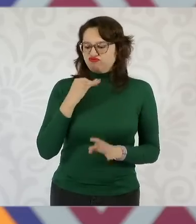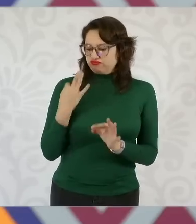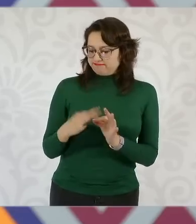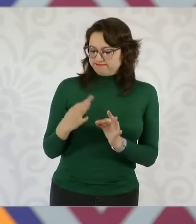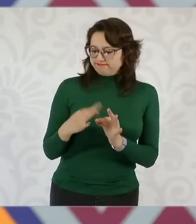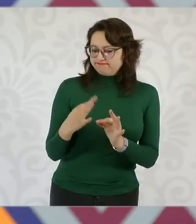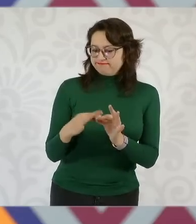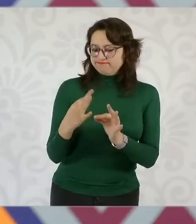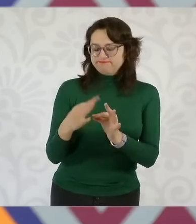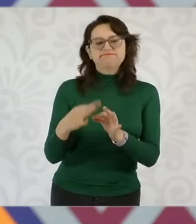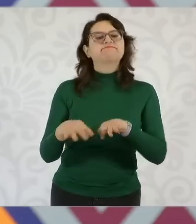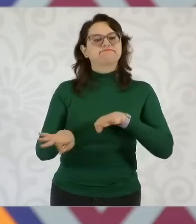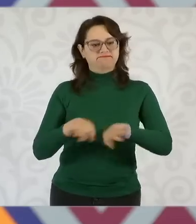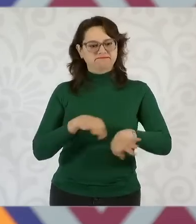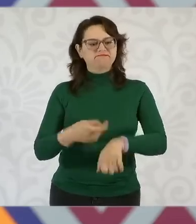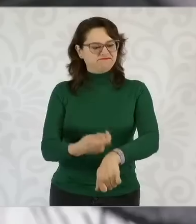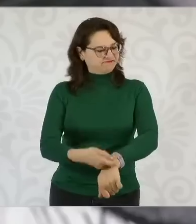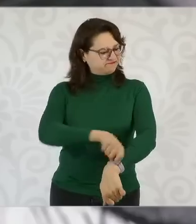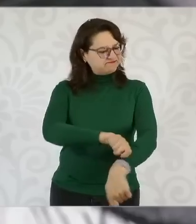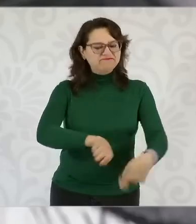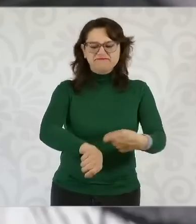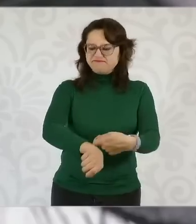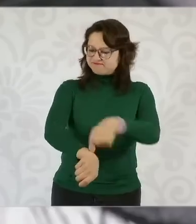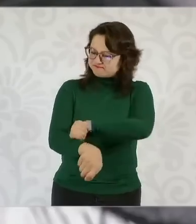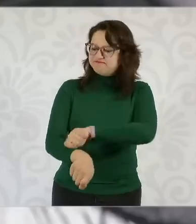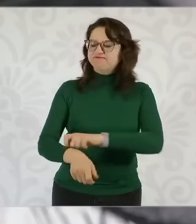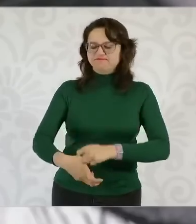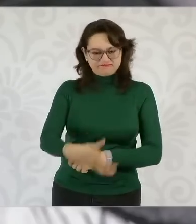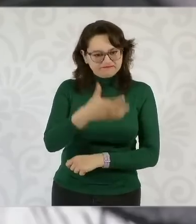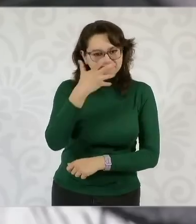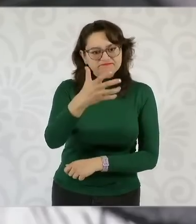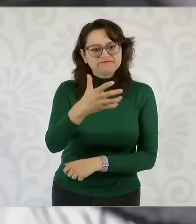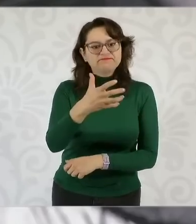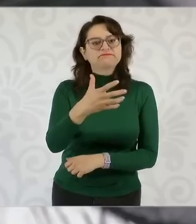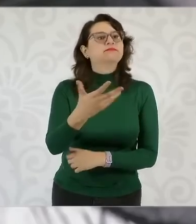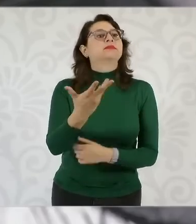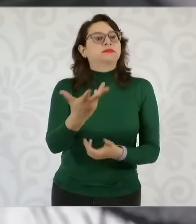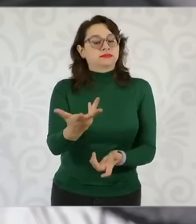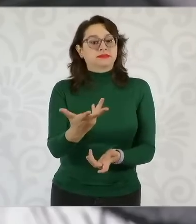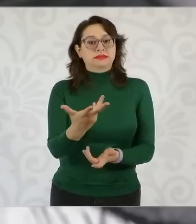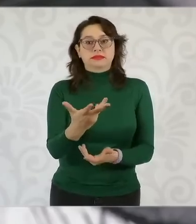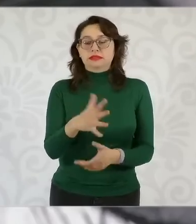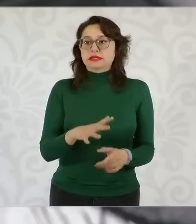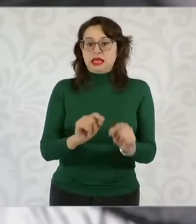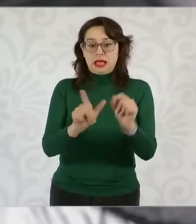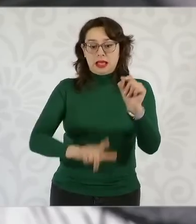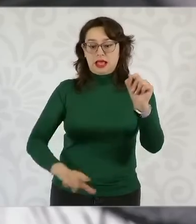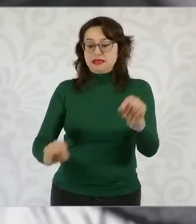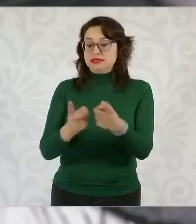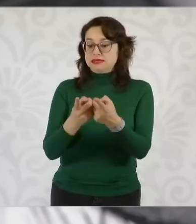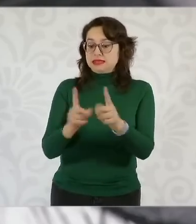y obviamente contribuimos eh eh Pues no solo al desarrollo del país sino también pues al